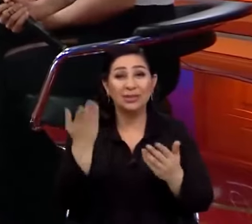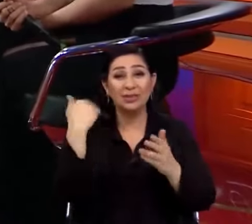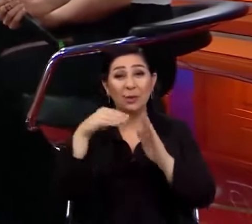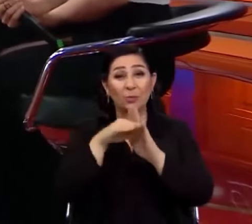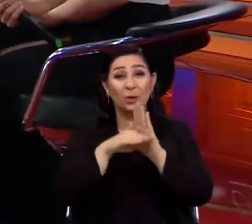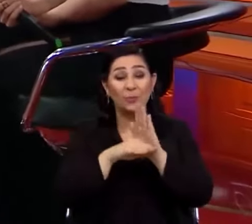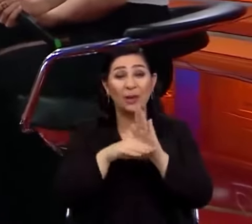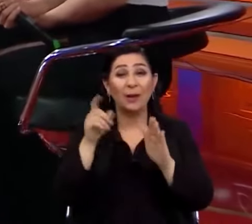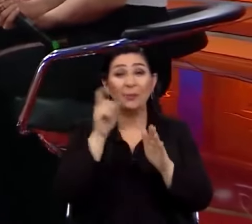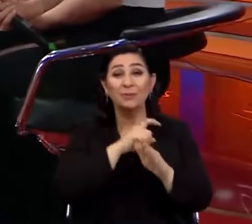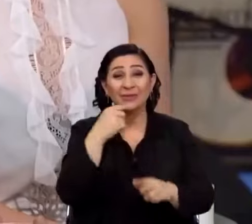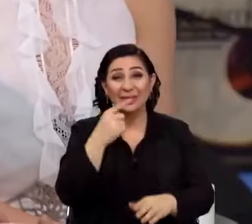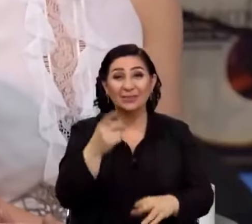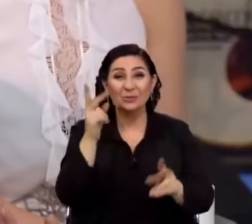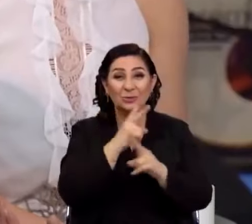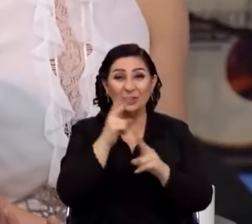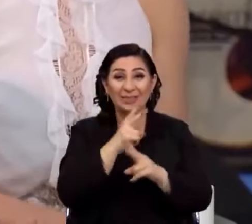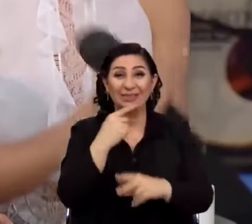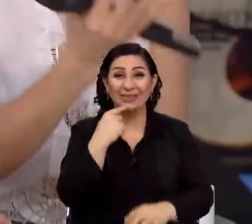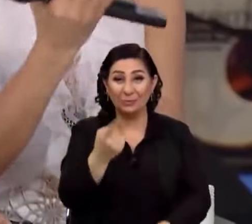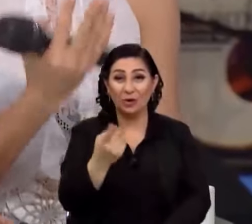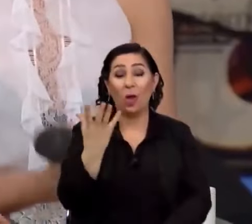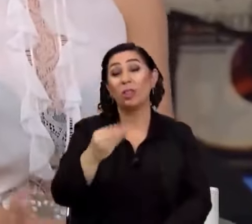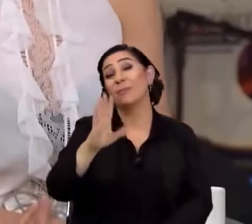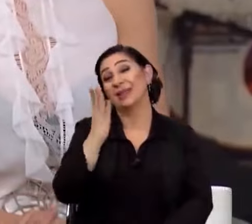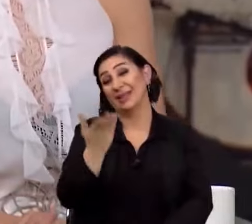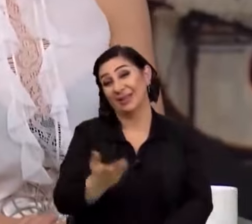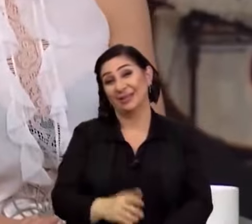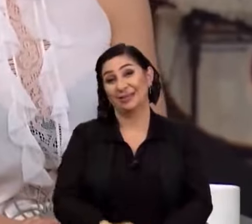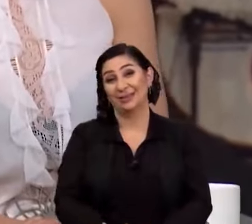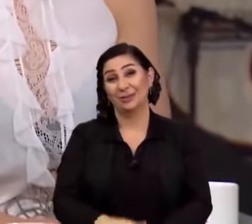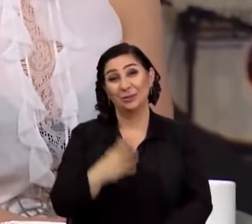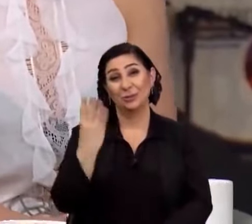detone olacaksın güleceksin güleceğiz demiştiniz gülmedik yani Çok güzeldi ya